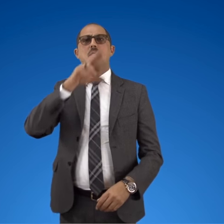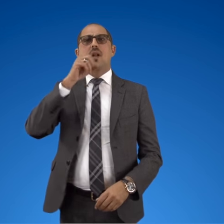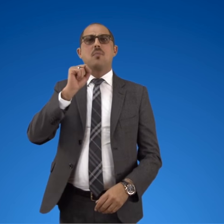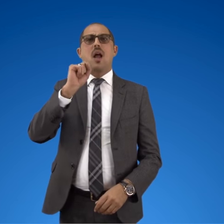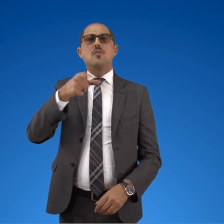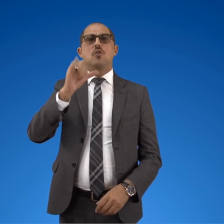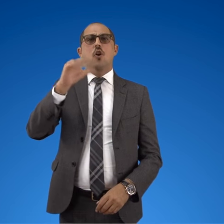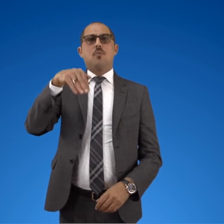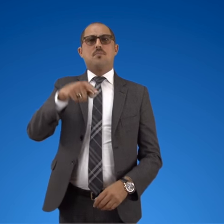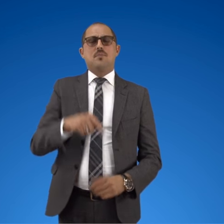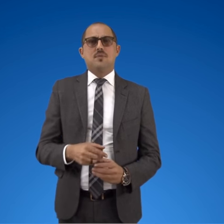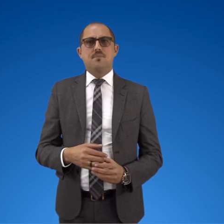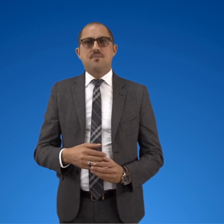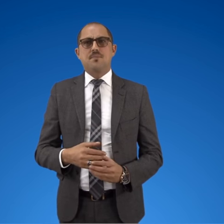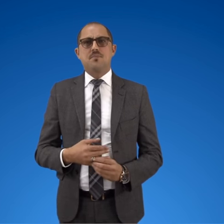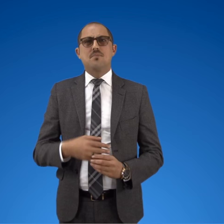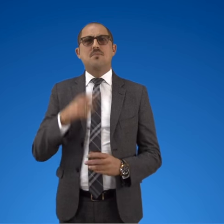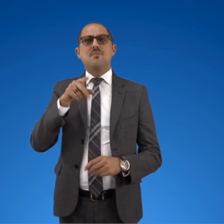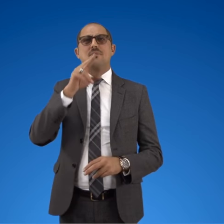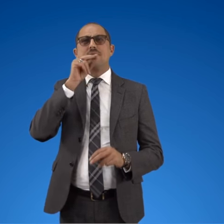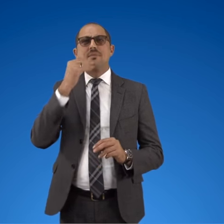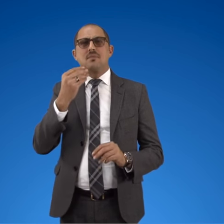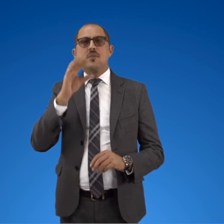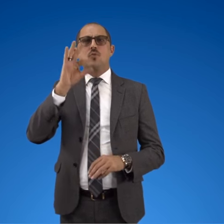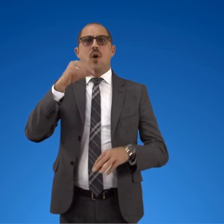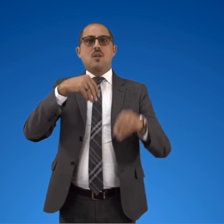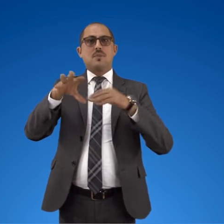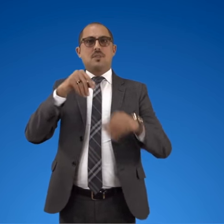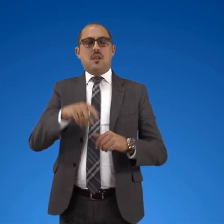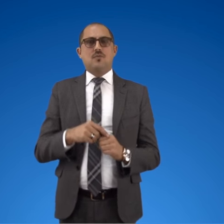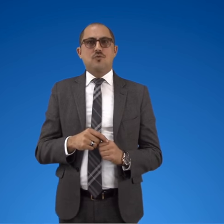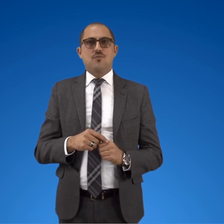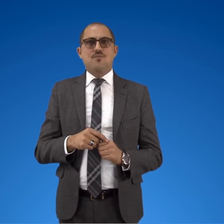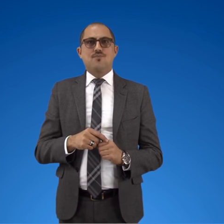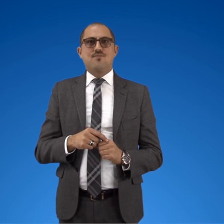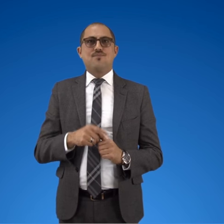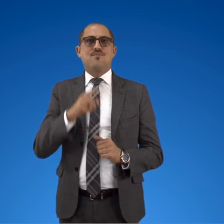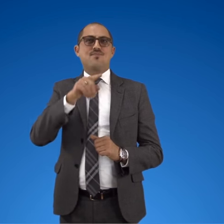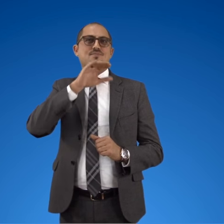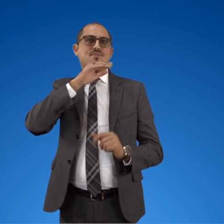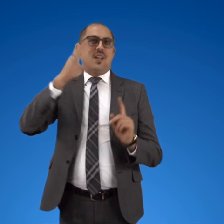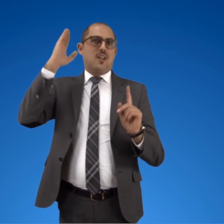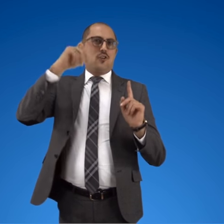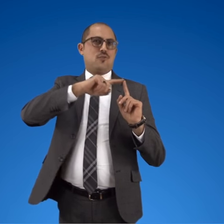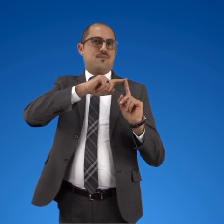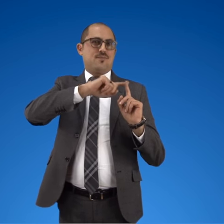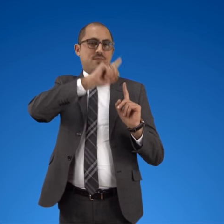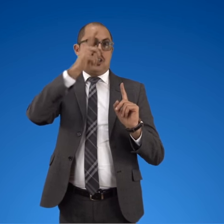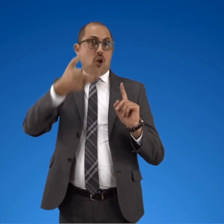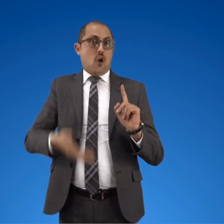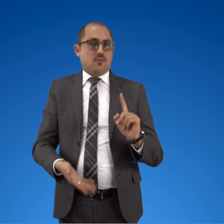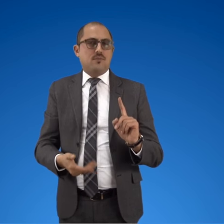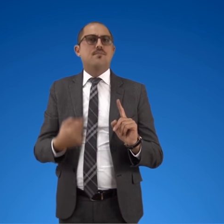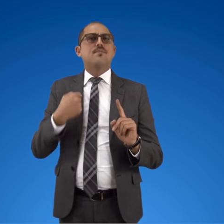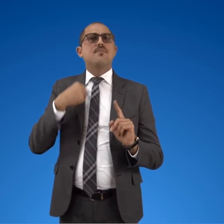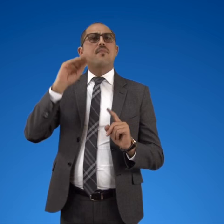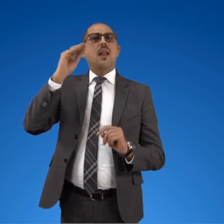Adesso parliamo di AGCOM L'offerta dei 50 messaggi gratis al giorno ormai è obsoleta